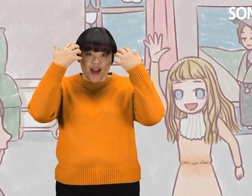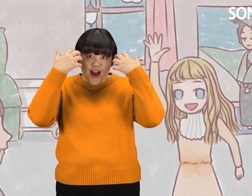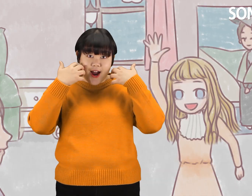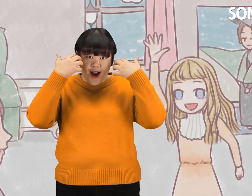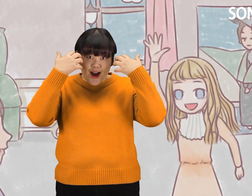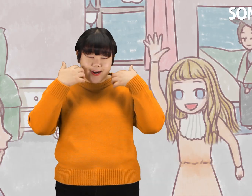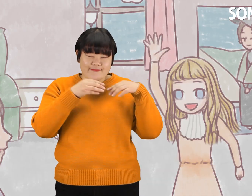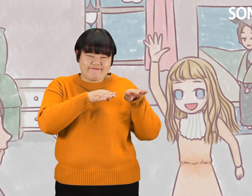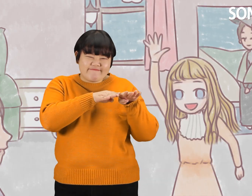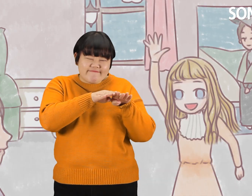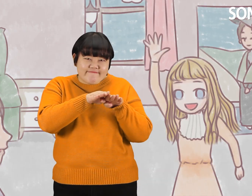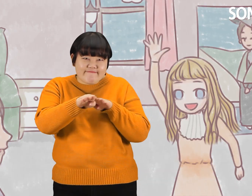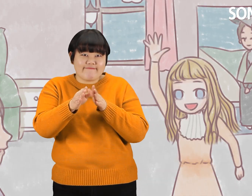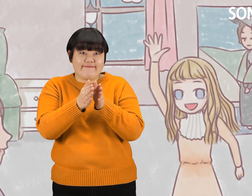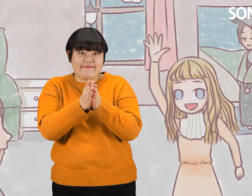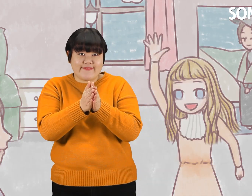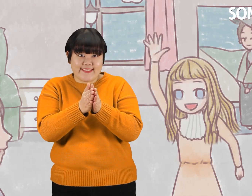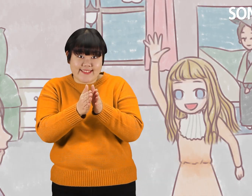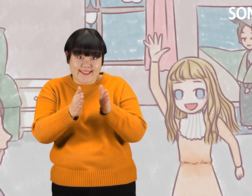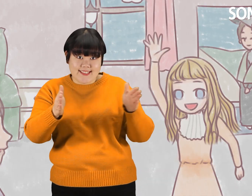いつの間にか夏休みになりました。